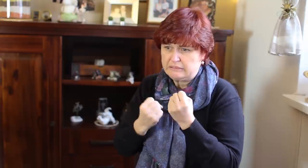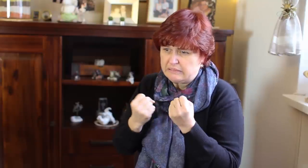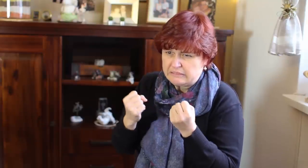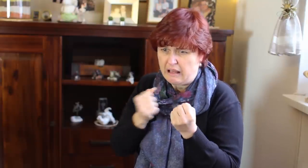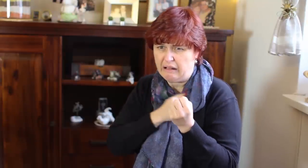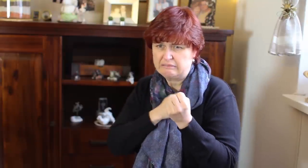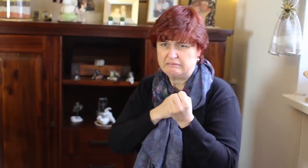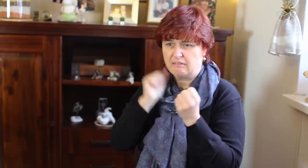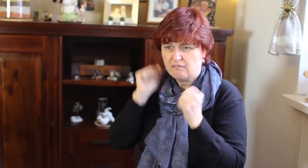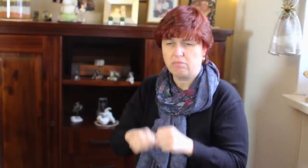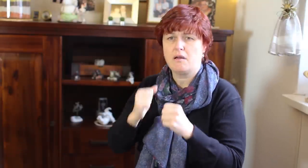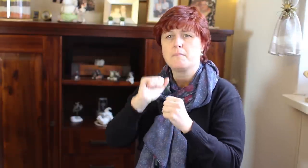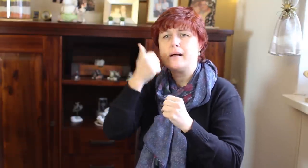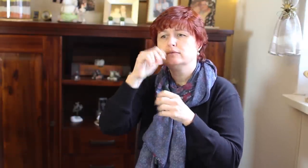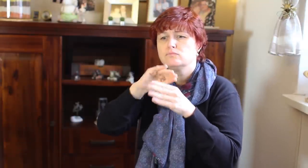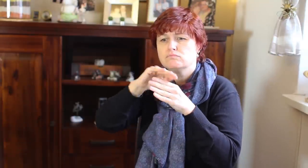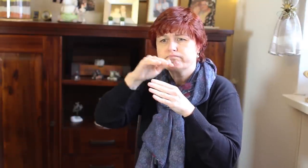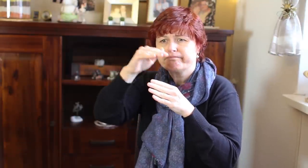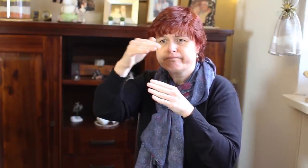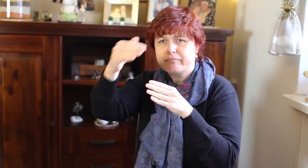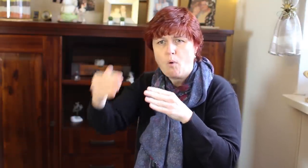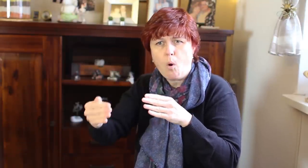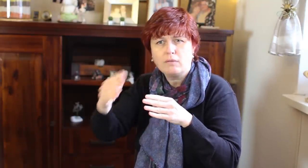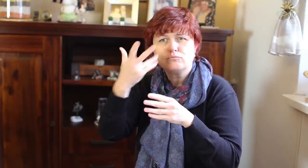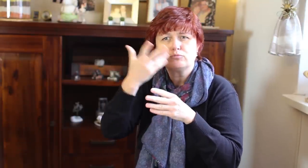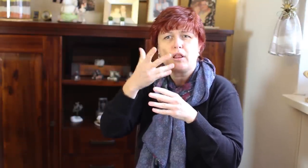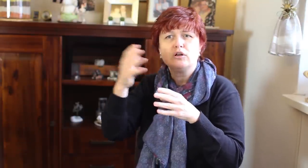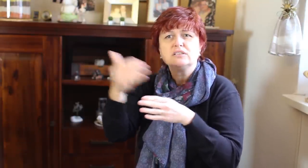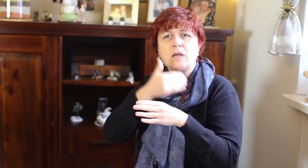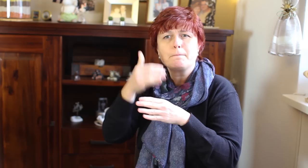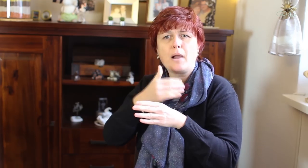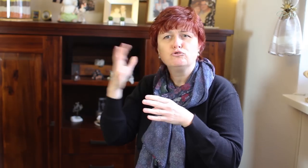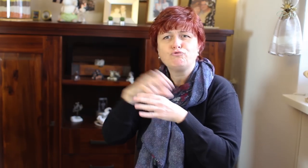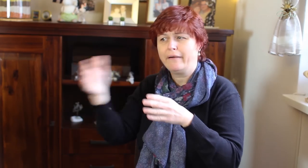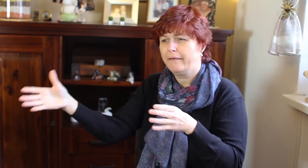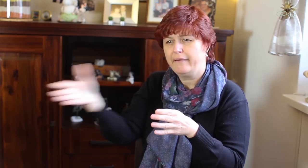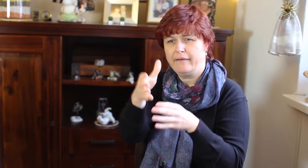Da habe ich schon Angst. Da sind zum Beispiel diese Hügel, wo der Schnee gesammelt wird, die sehe ich ganz schlecht.